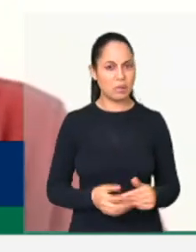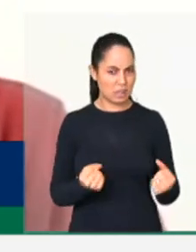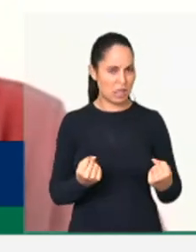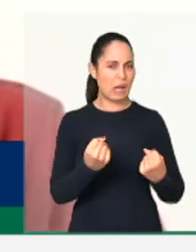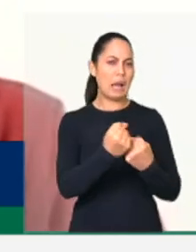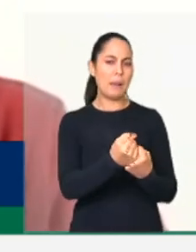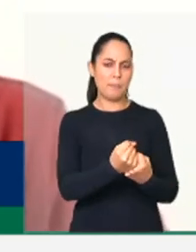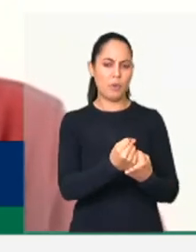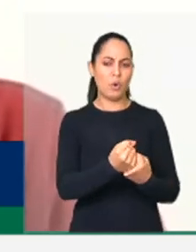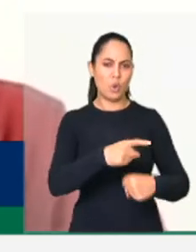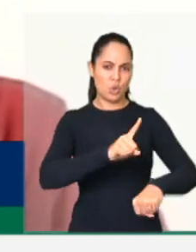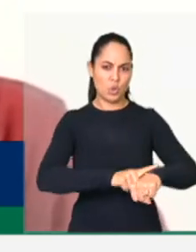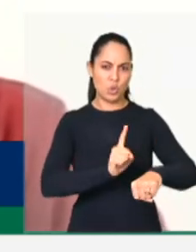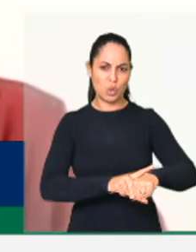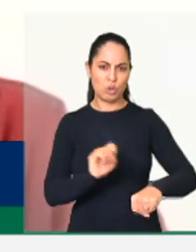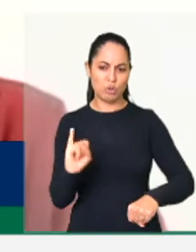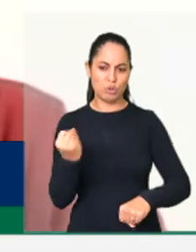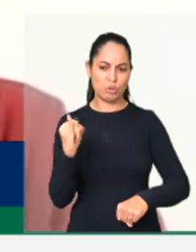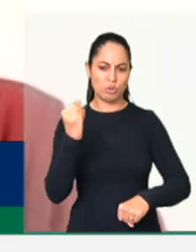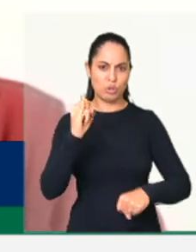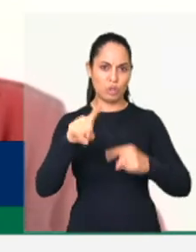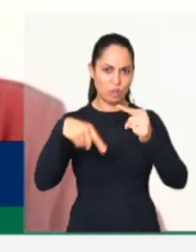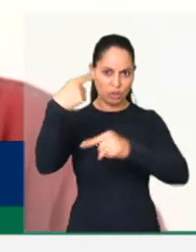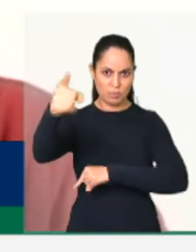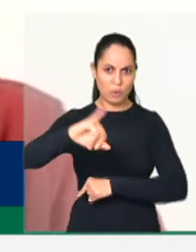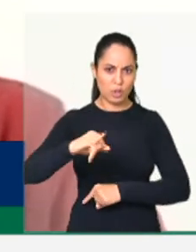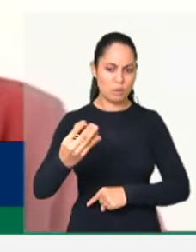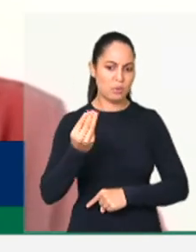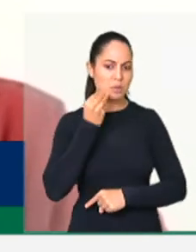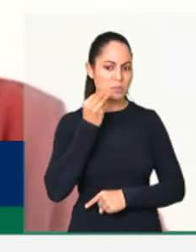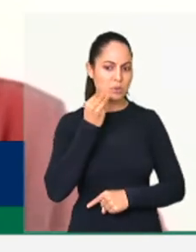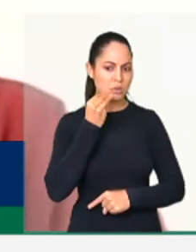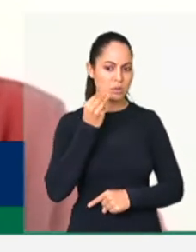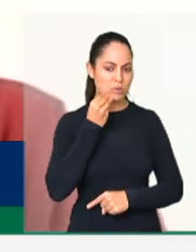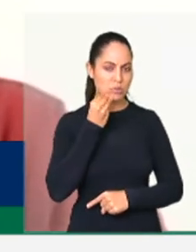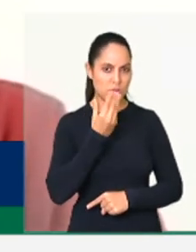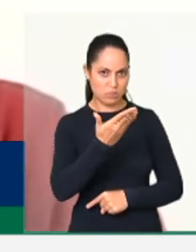DE FALAR NOVAMENTE. OBRIGADO. -- [PRESIDENTE]: ORIENTAÇÃO DE BANCADA COMO